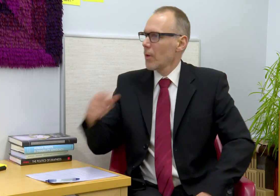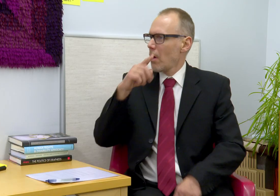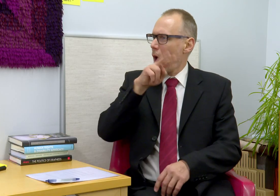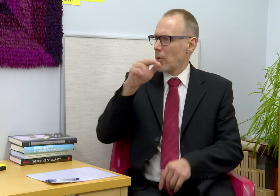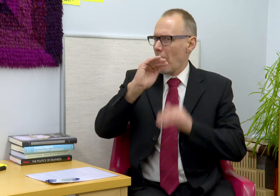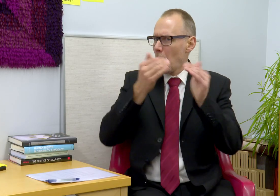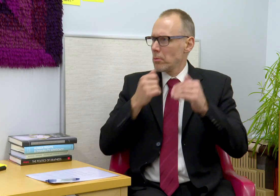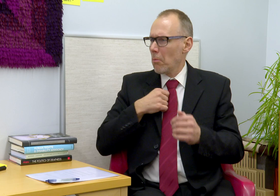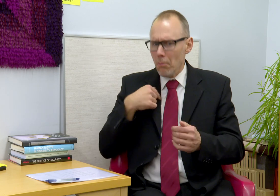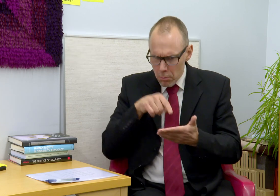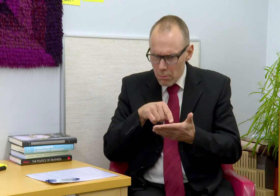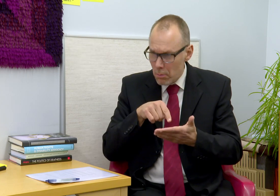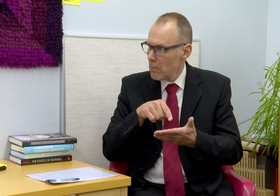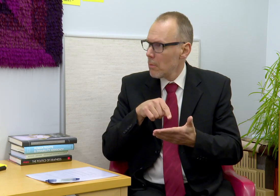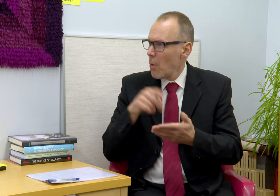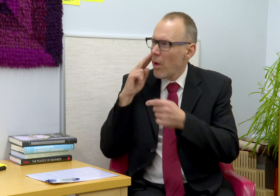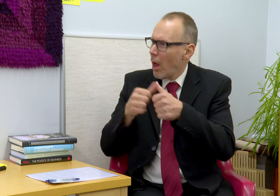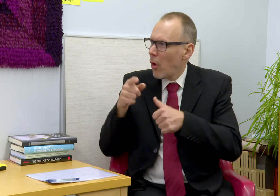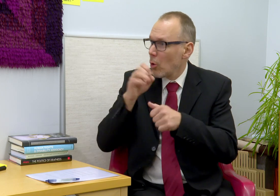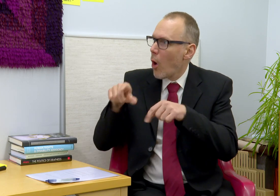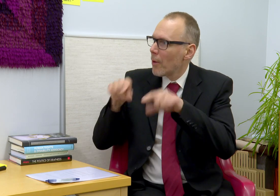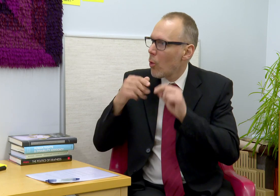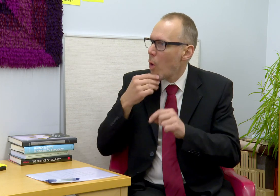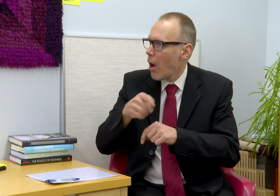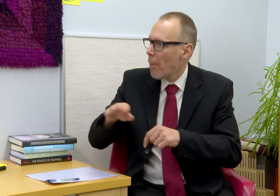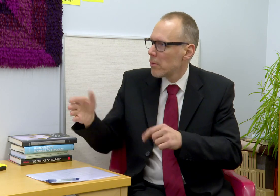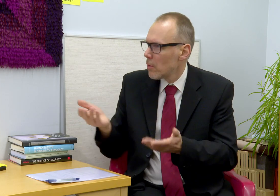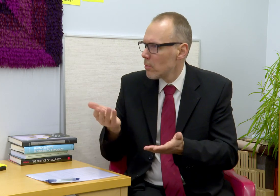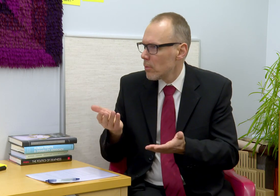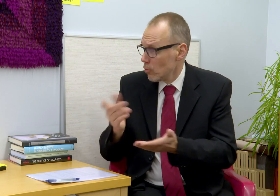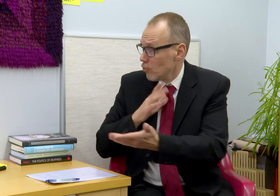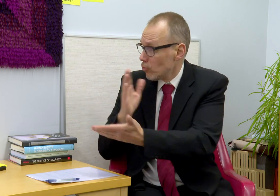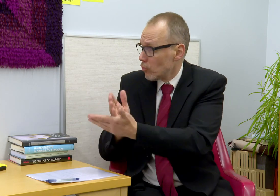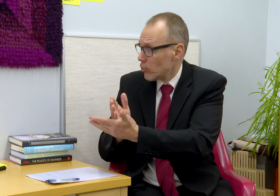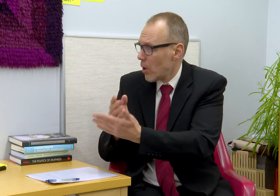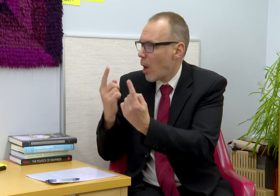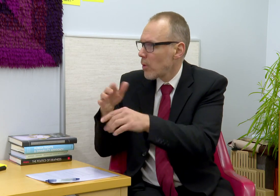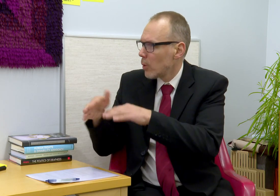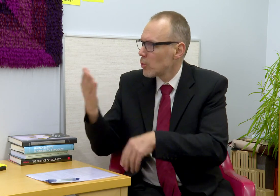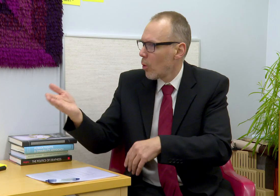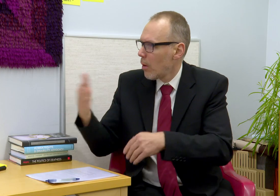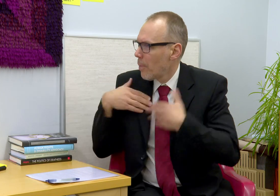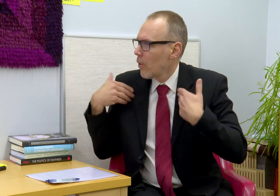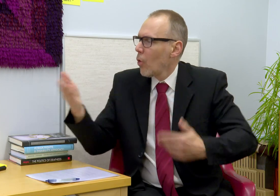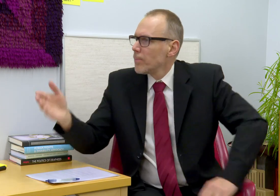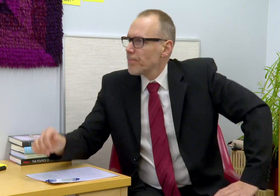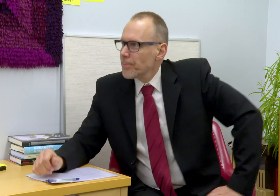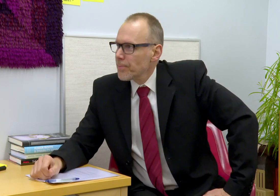Katsojapalautteen mukaan Kuurojen Liitto ei huomioi lapsia taikka nuoria. Pitääkö paikkansa? Annetaan erityisasiantuntija Pirkon vastata.